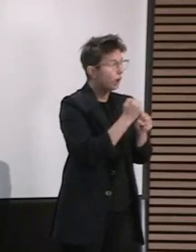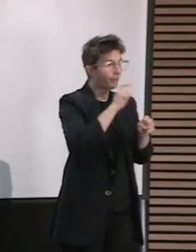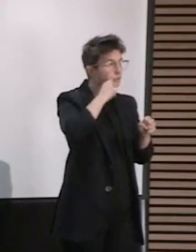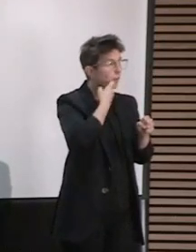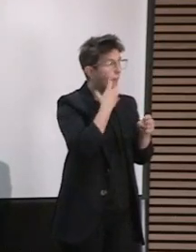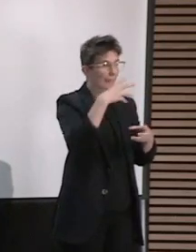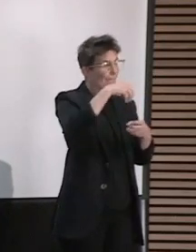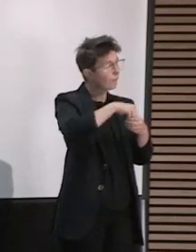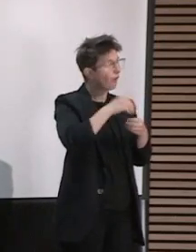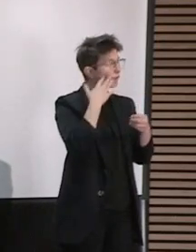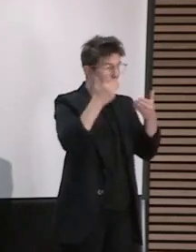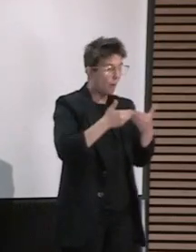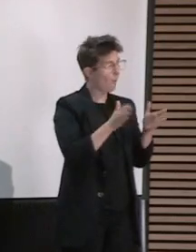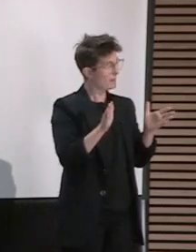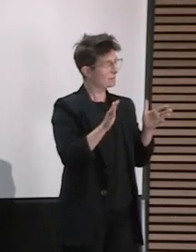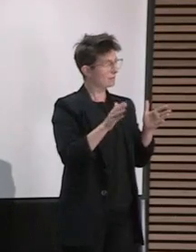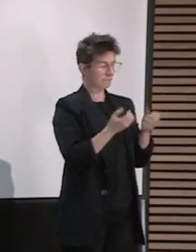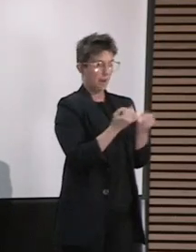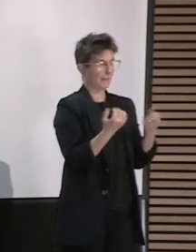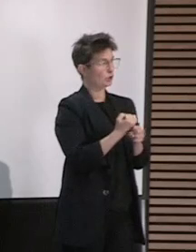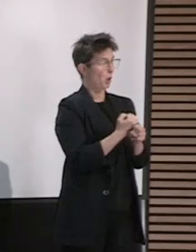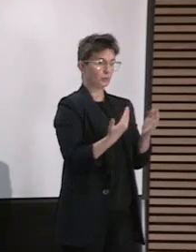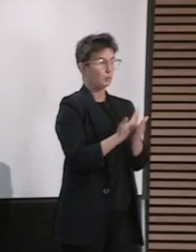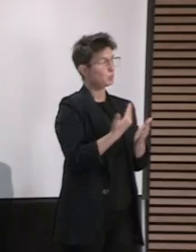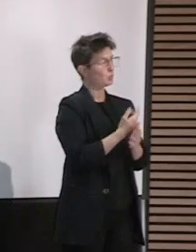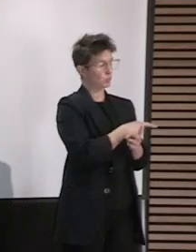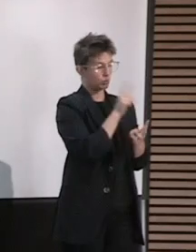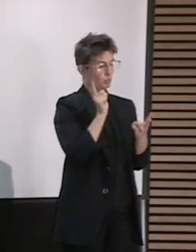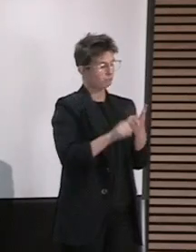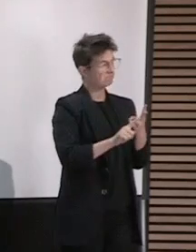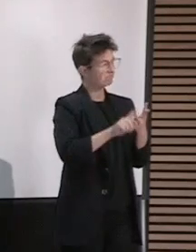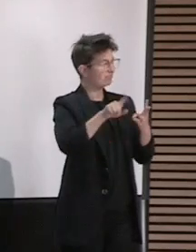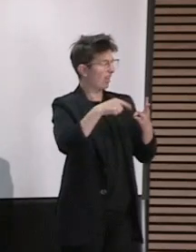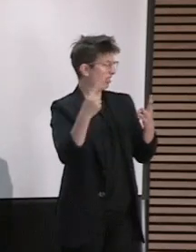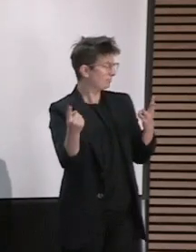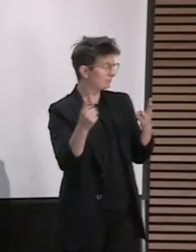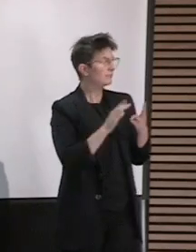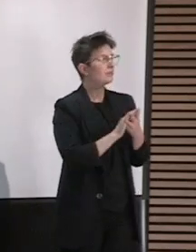mea kua rite te maaka, me pehea. He maha nga mahi ka hangaia, me